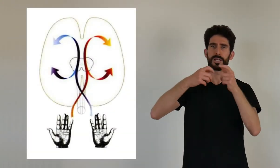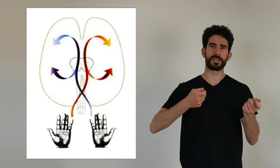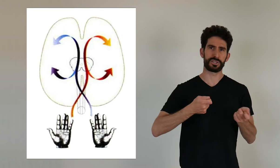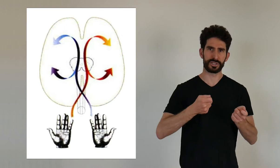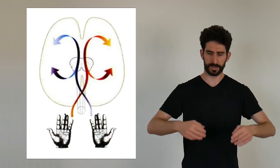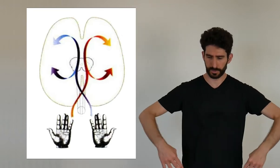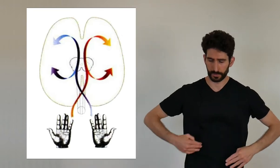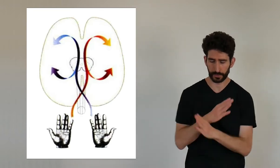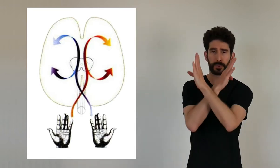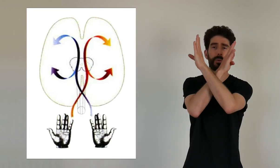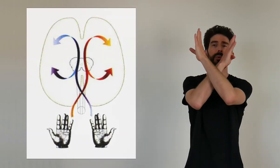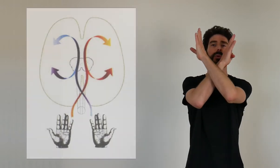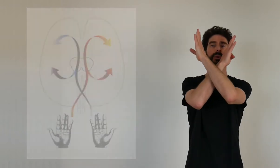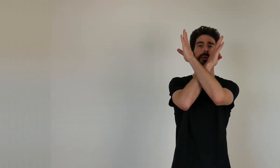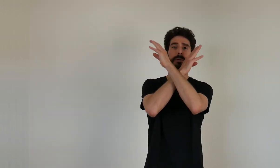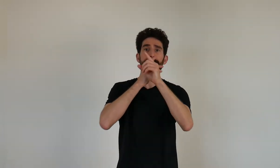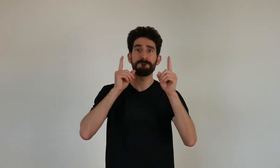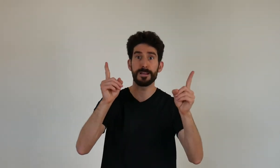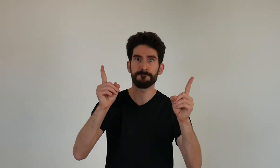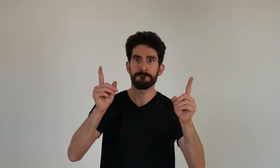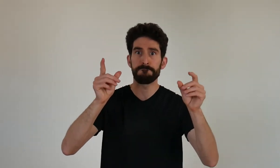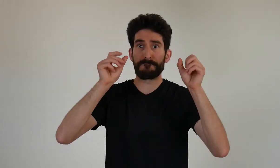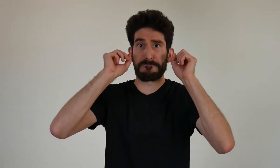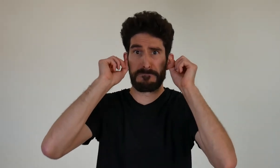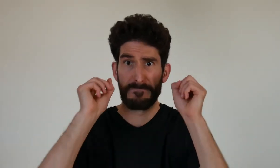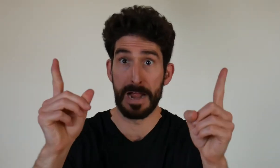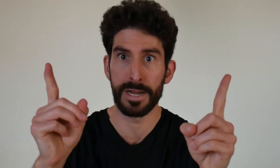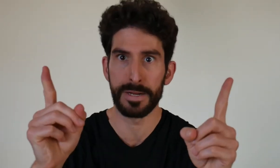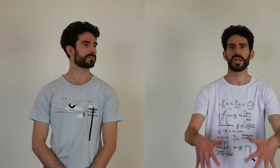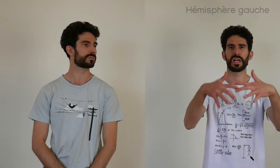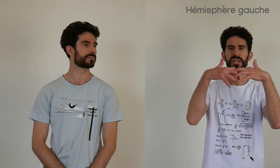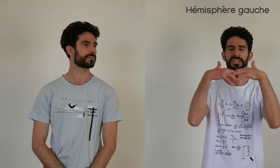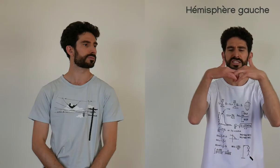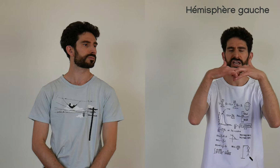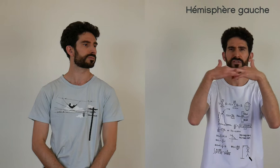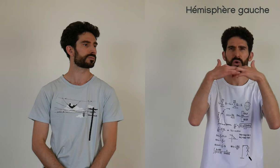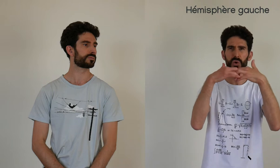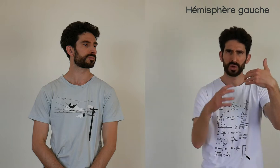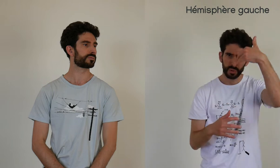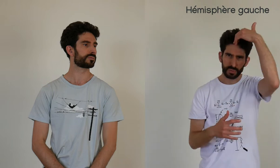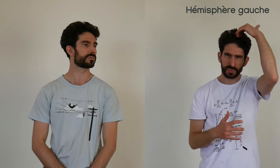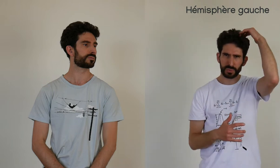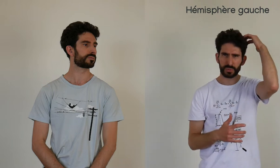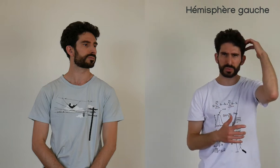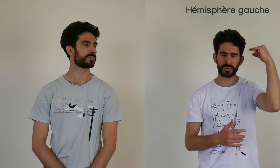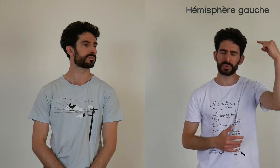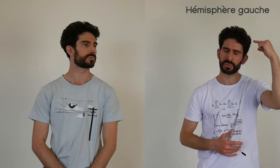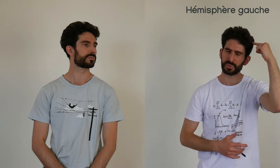est géré par l'hémisphère droit du cerveau. Mais Mais ! L'hémisphère gauche